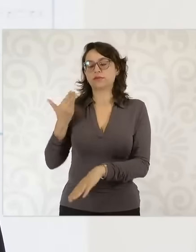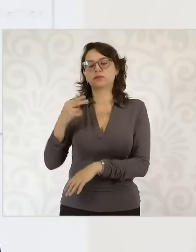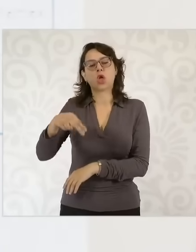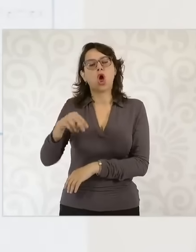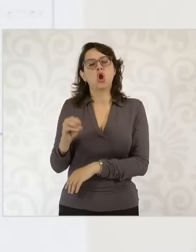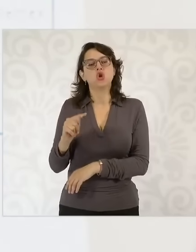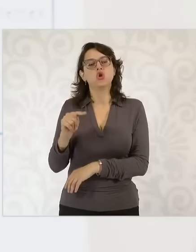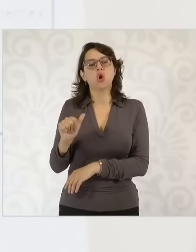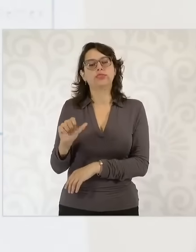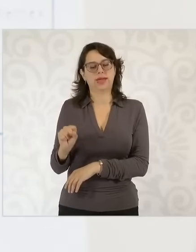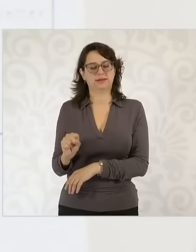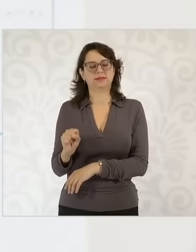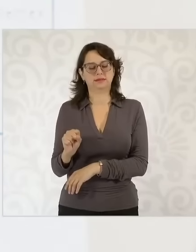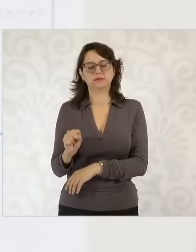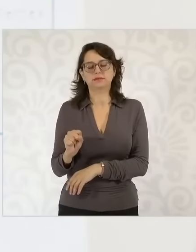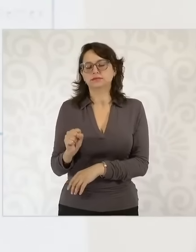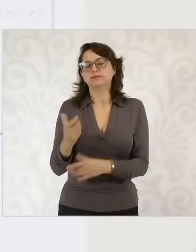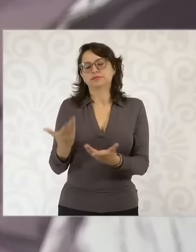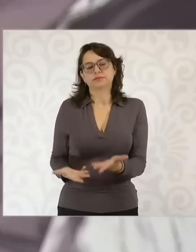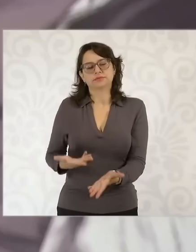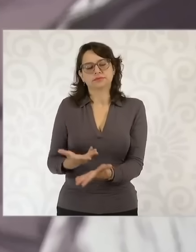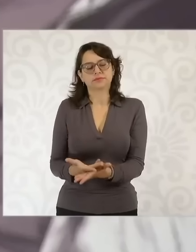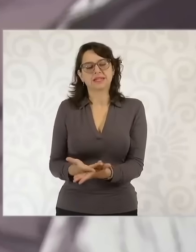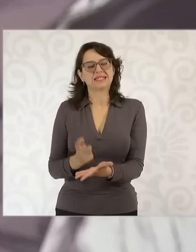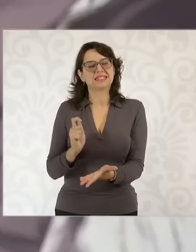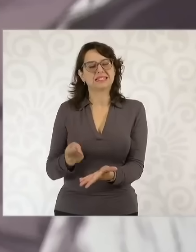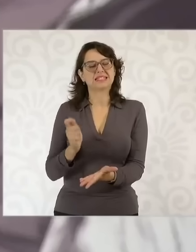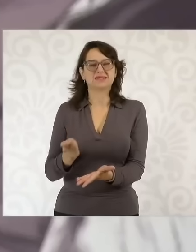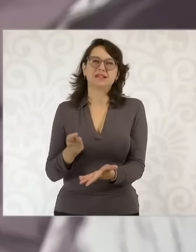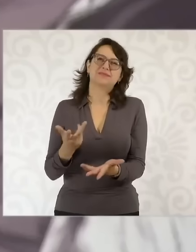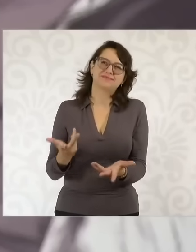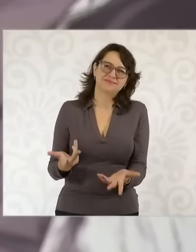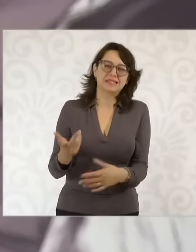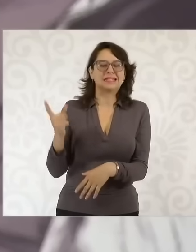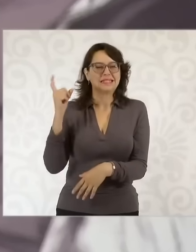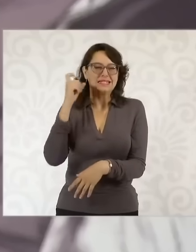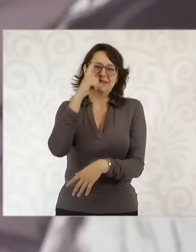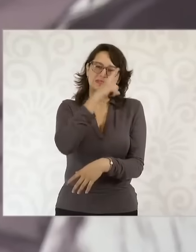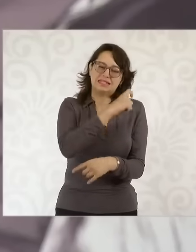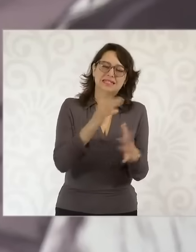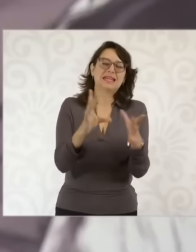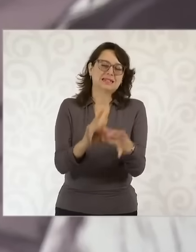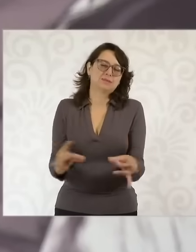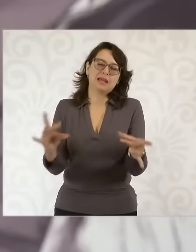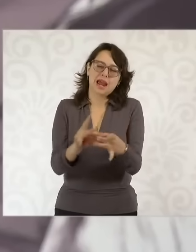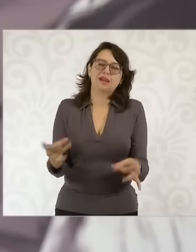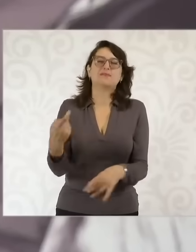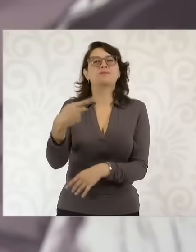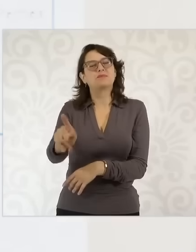es una eh digamos estructura eh un poco compleja, digamos, pero básicamente lo que estamos haciendo